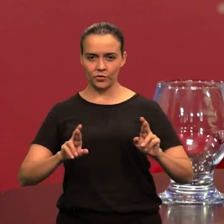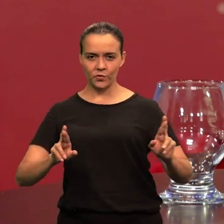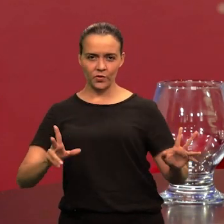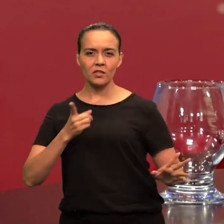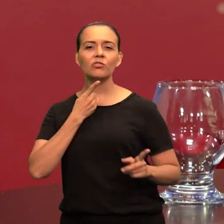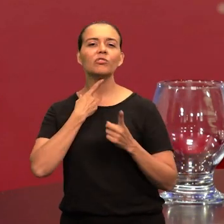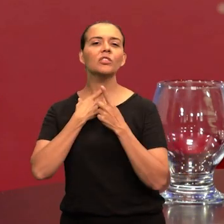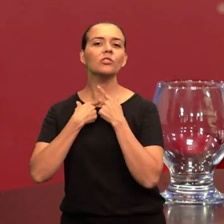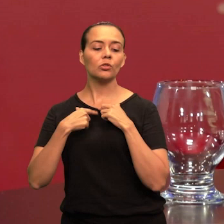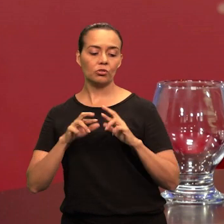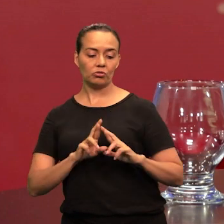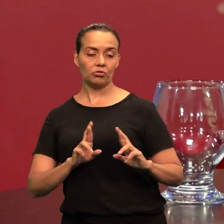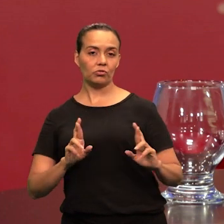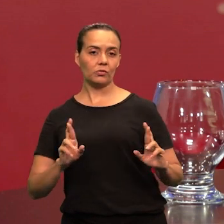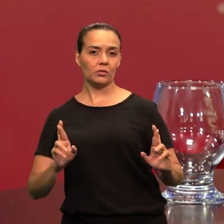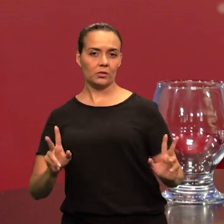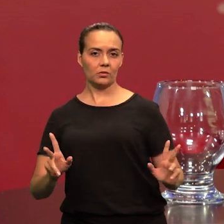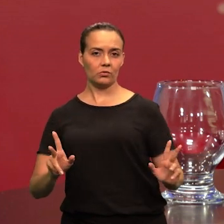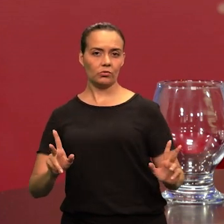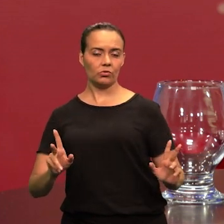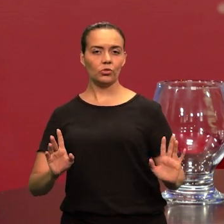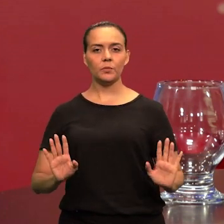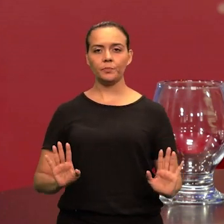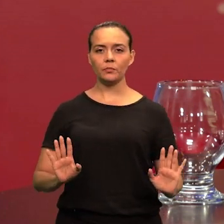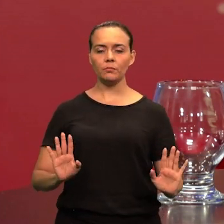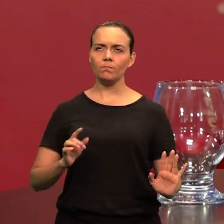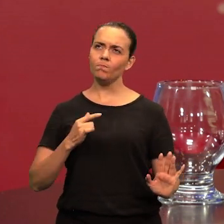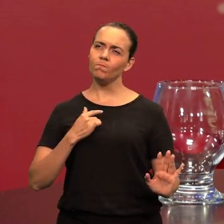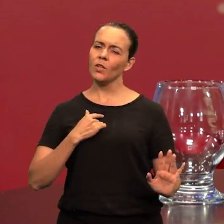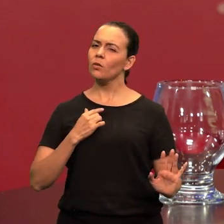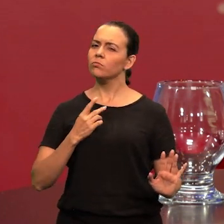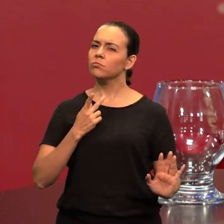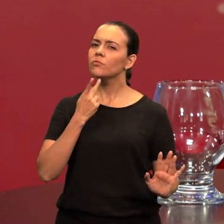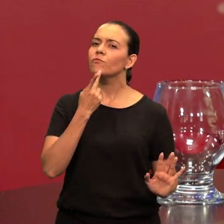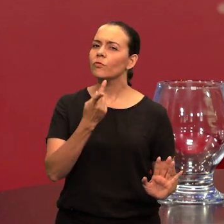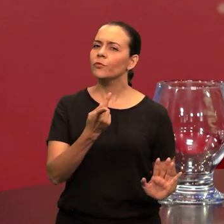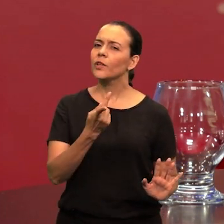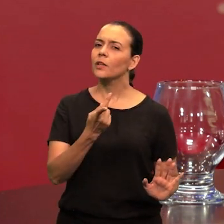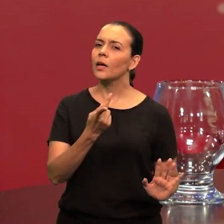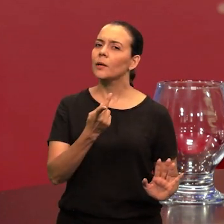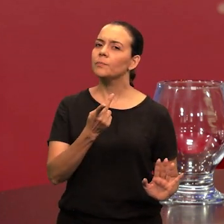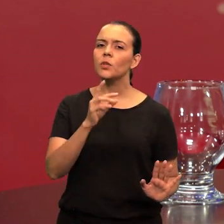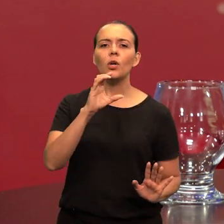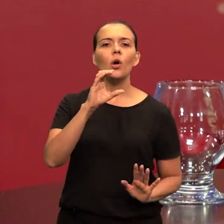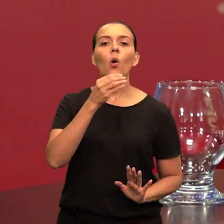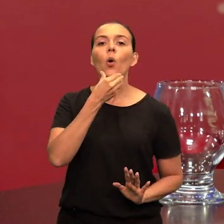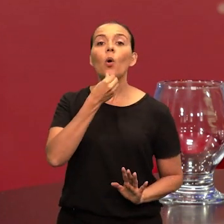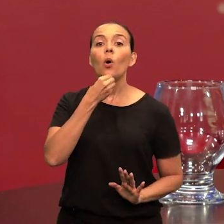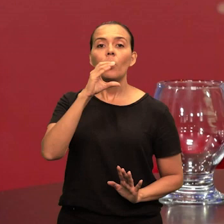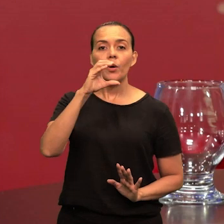deseja, sente que seja certo, me arrisco a dizer, que para Confúcio,